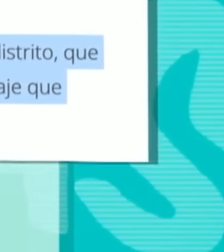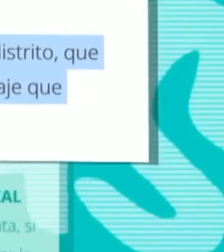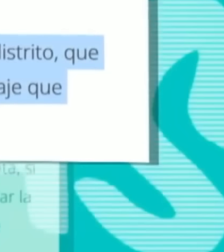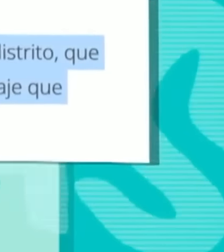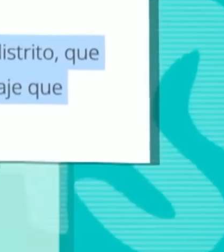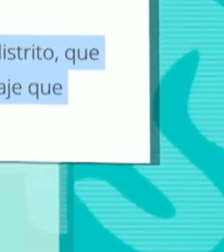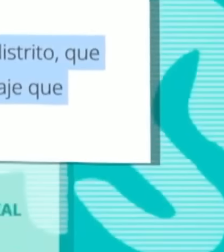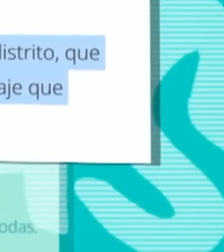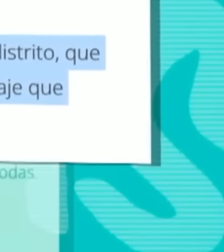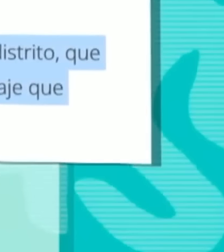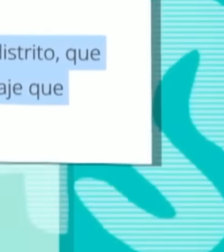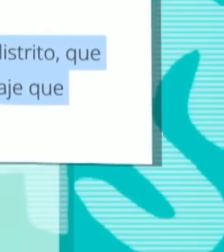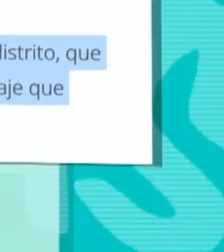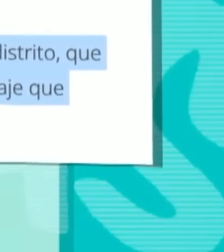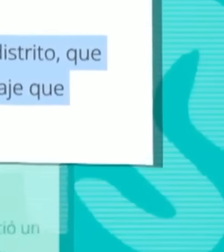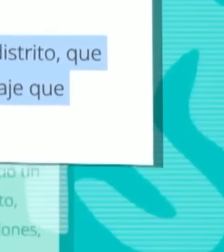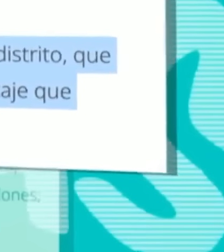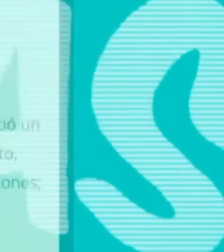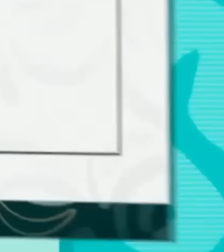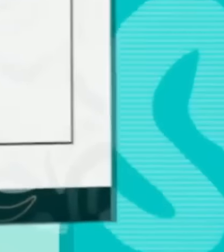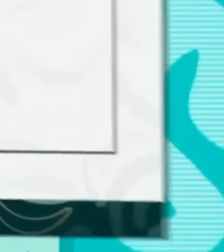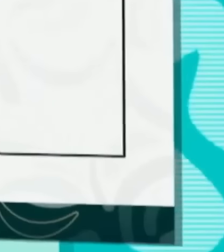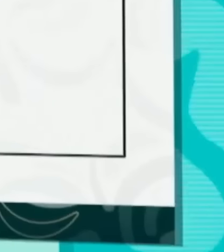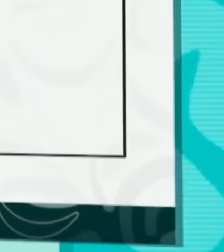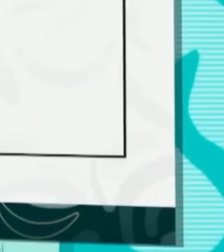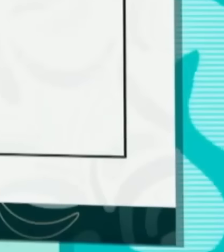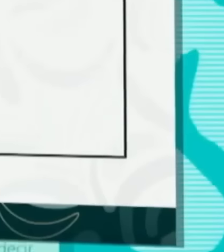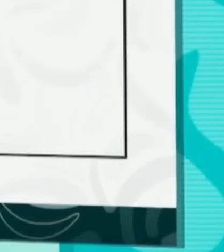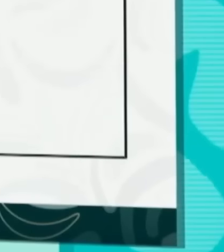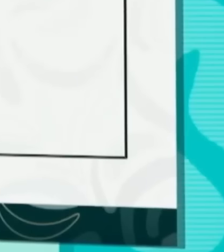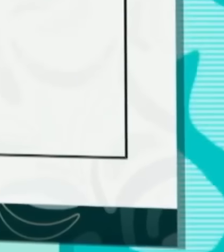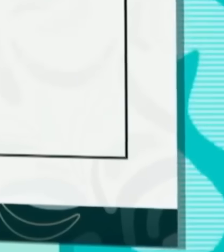quiénes integran las listas plurinominales. Lo que elimina son las listas de candidatos